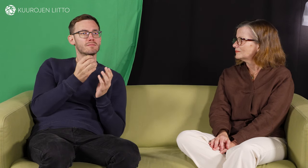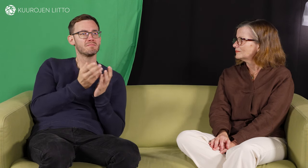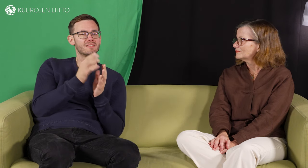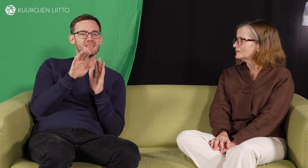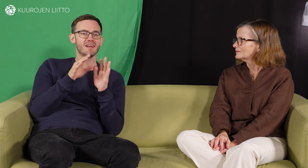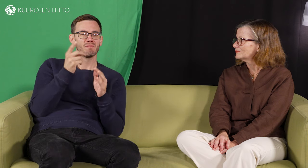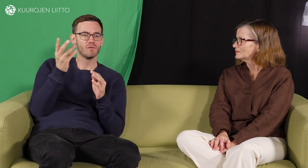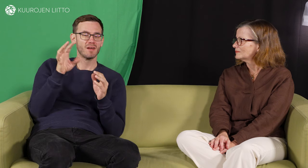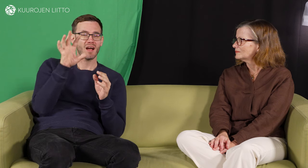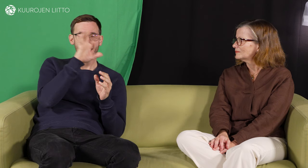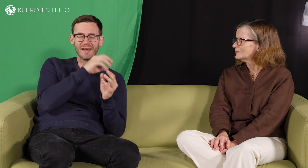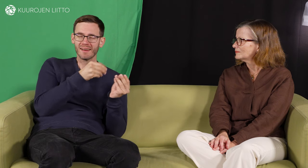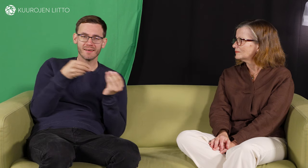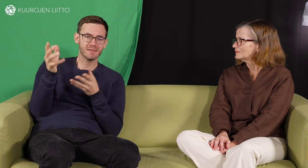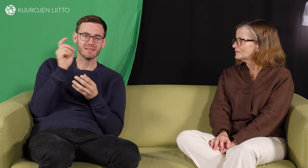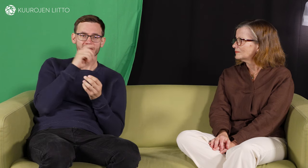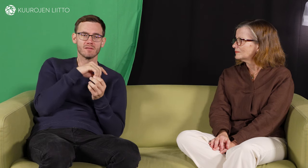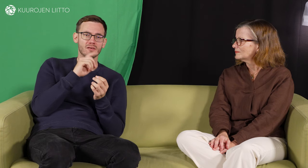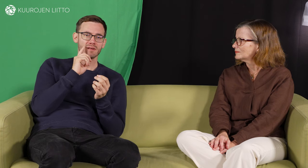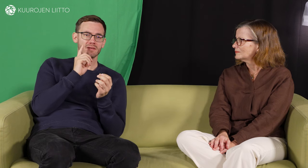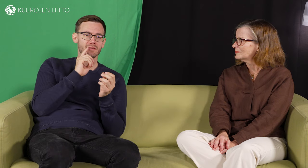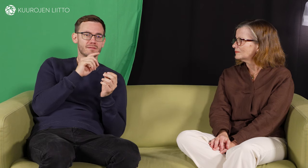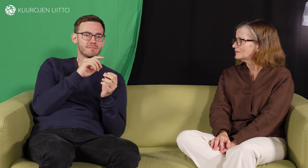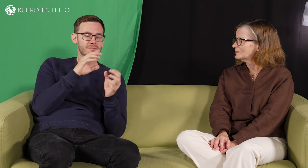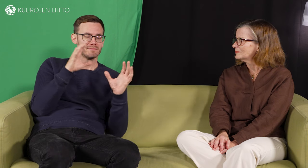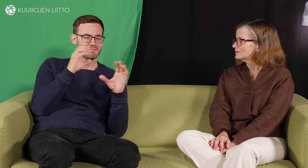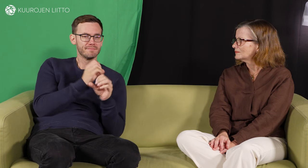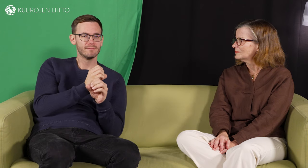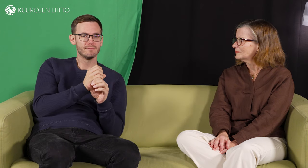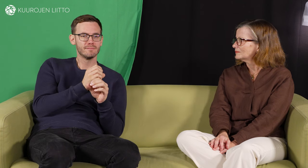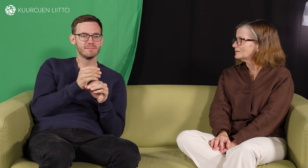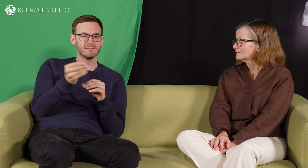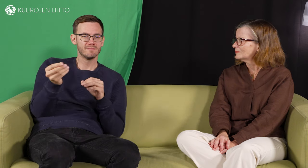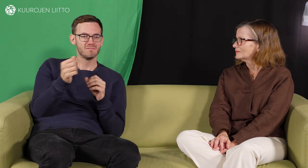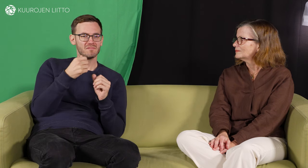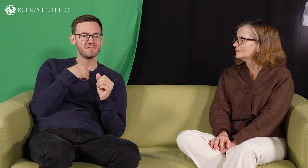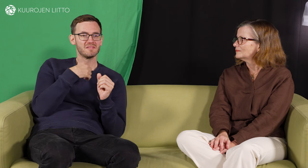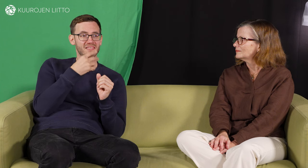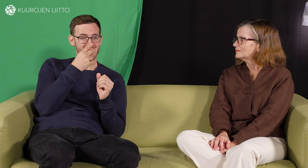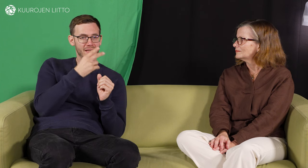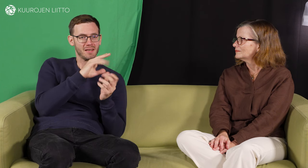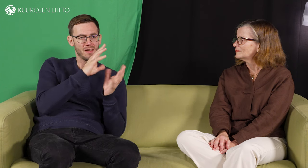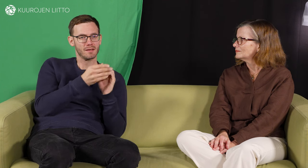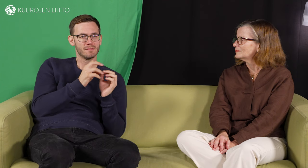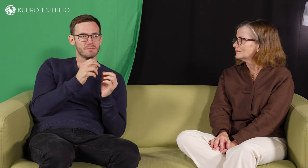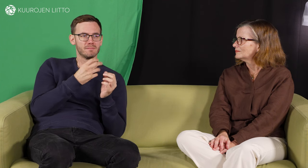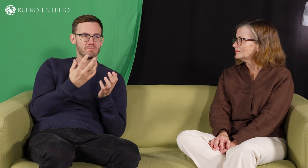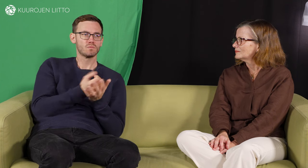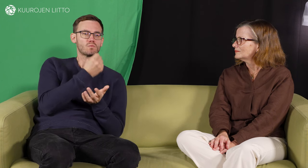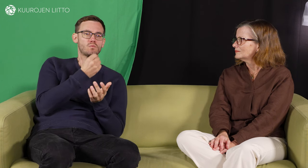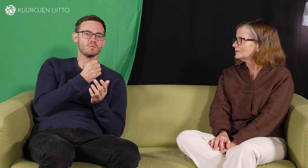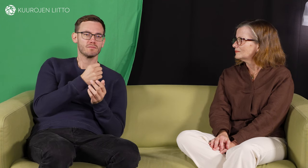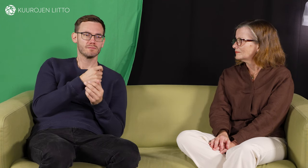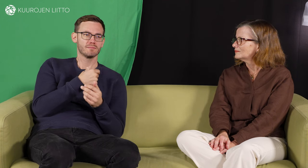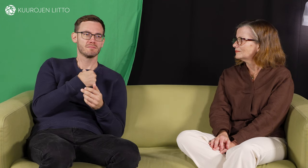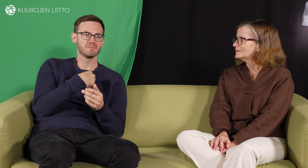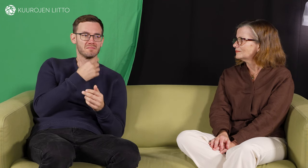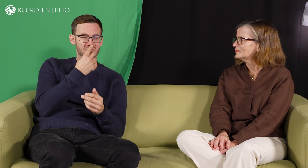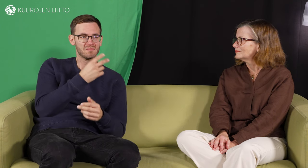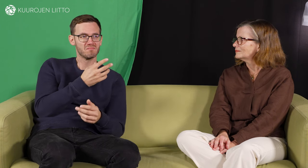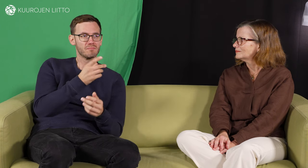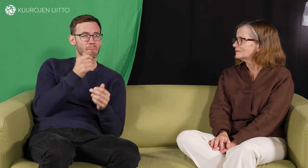Tarinat joudutaan tiivistämään, mutta minä pääsen näkemään koko paketin.